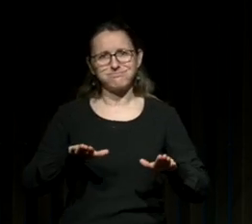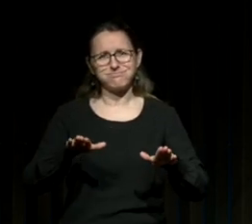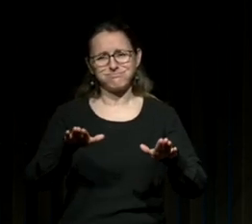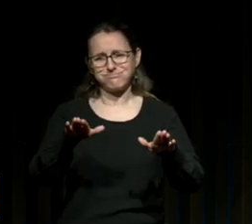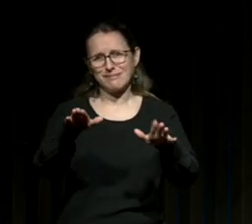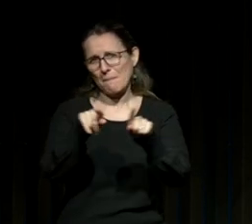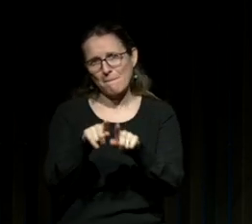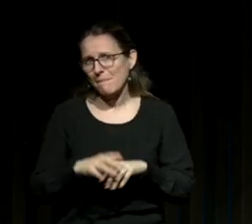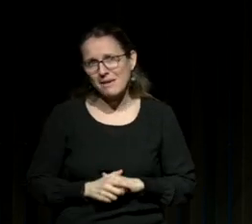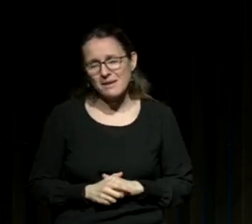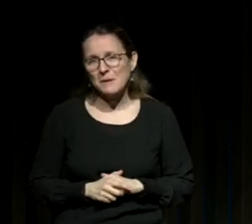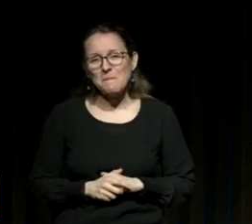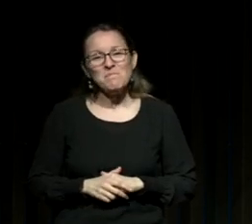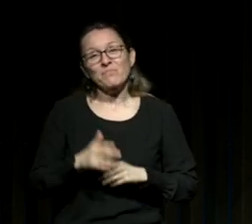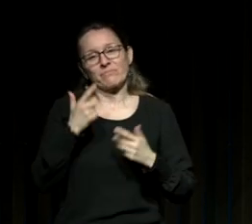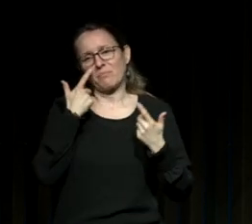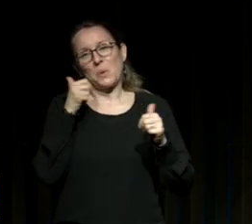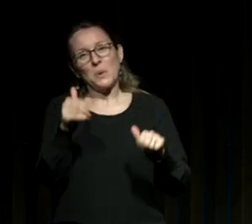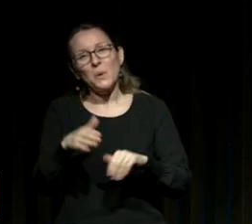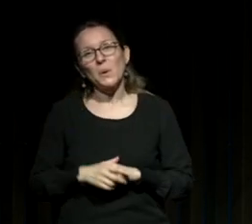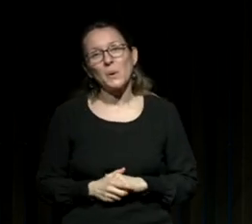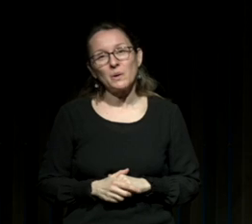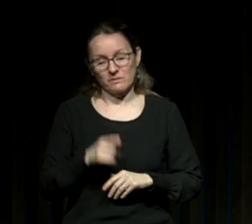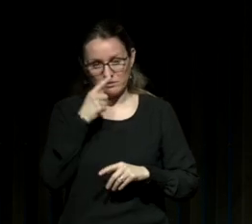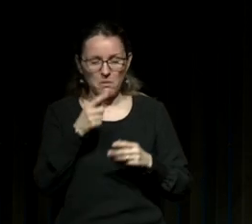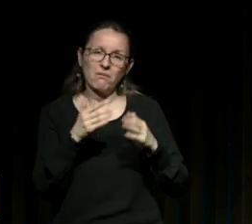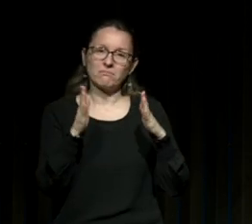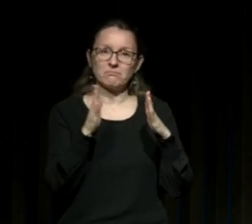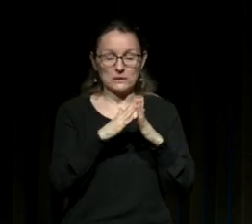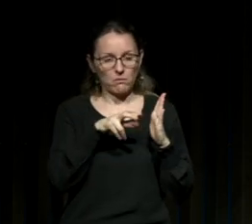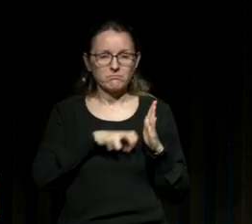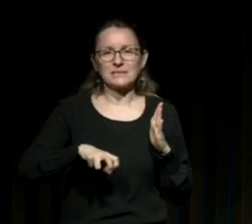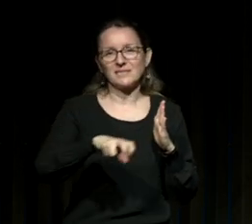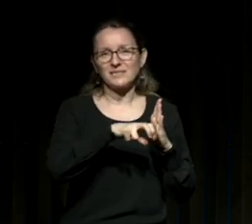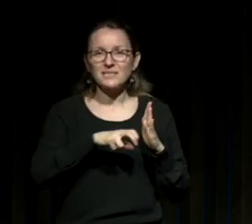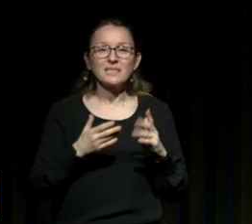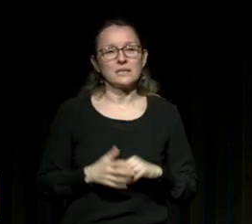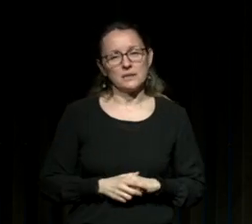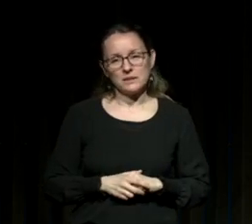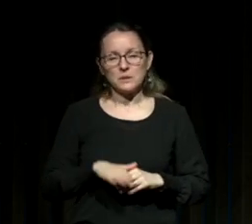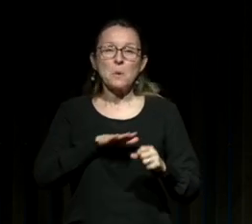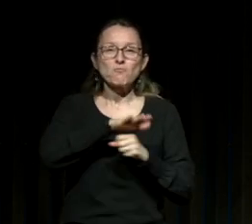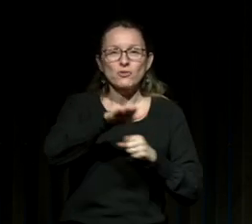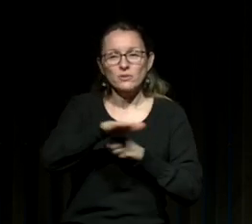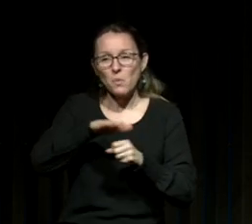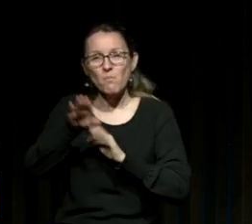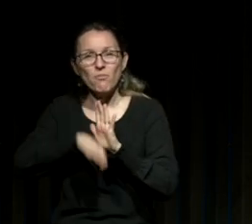bien cette sédentarité on utilise la voiture on passe beaucoup de temps devant les écrans c'est